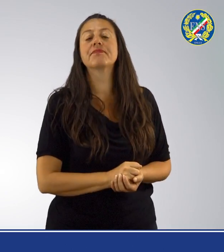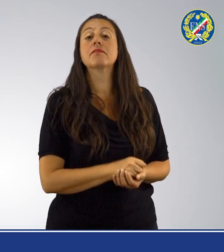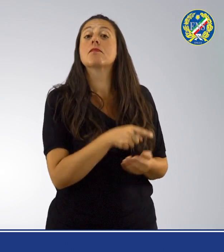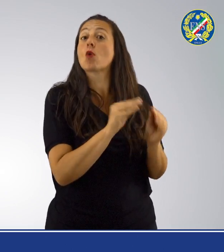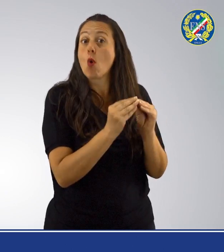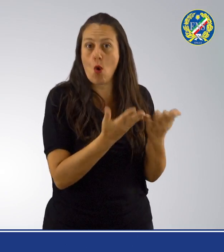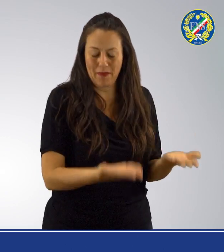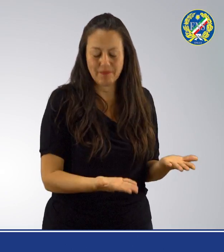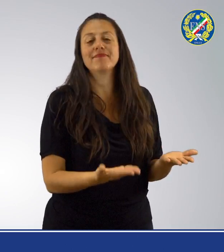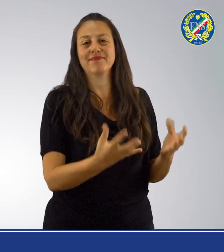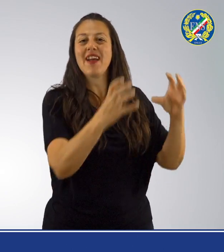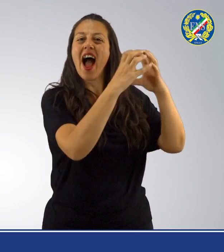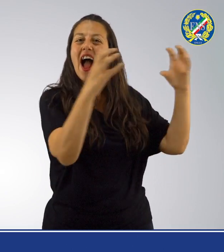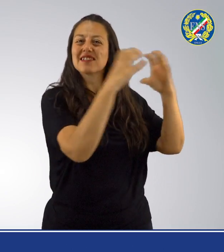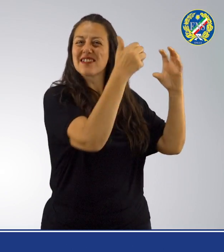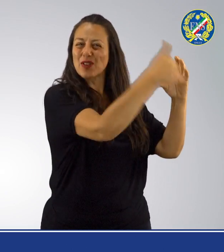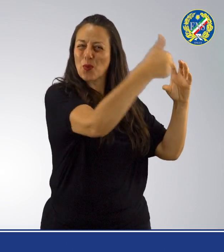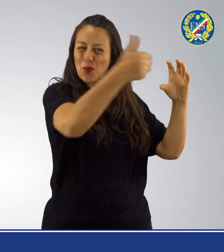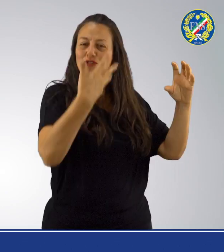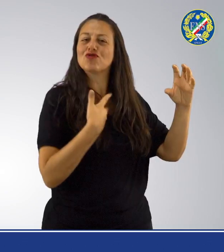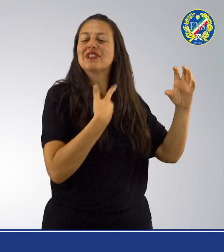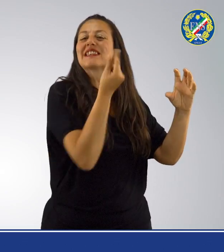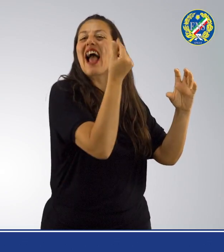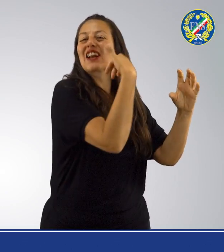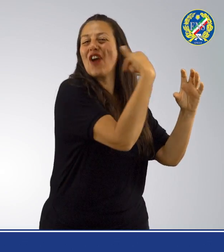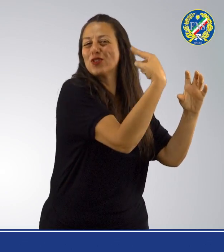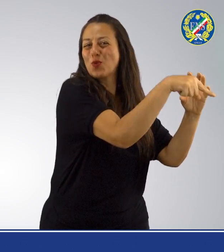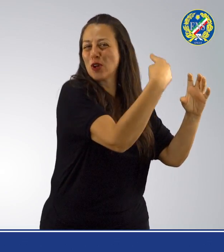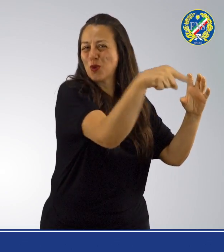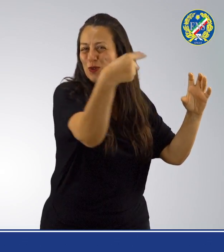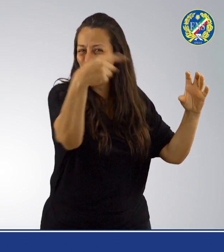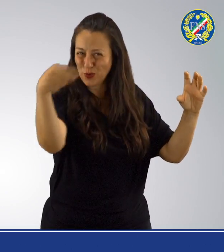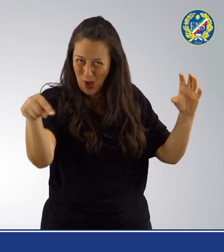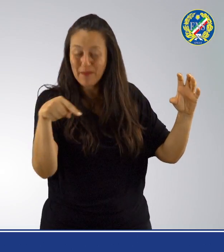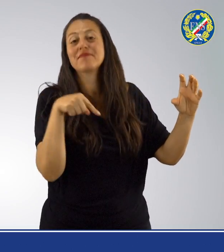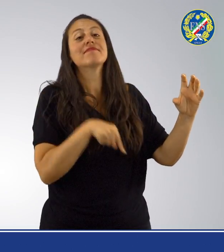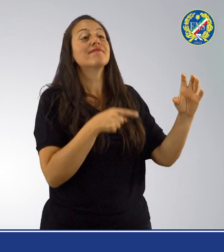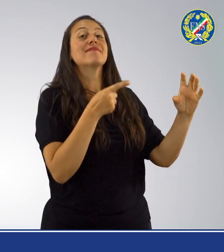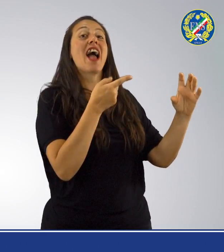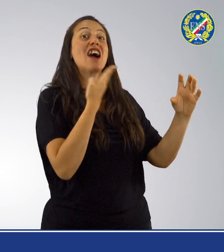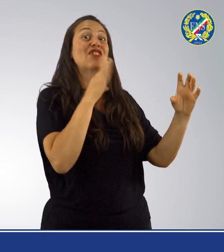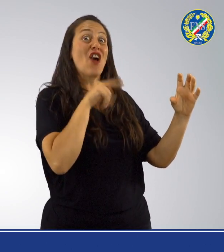Come funziona? Ogni azienda ha pubblicato dei normali piani tariffari,